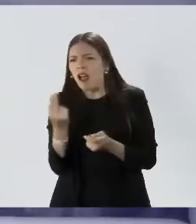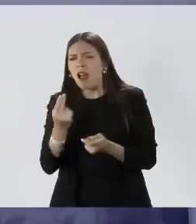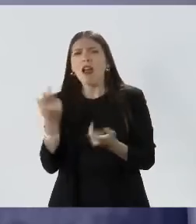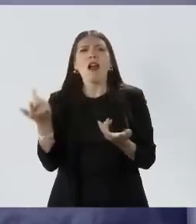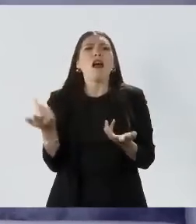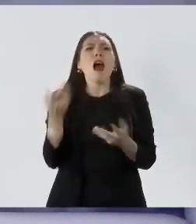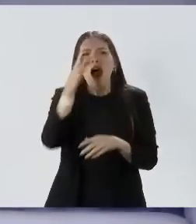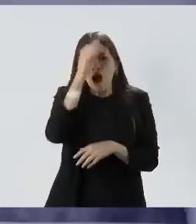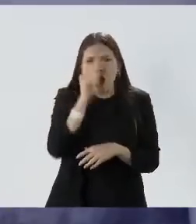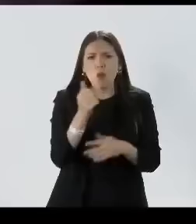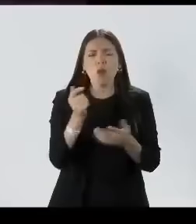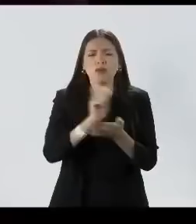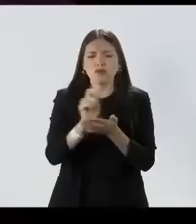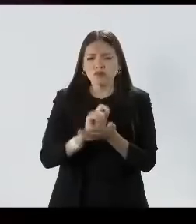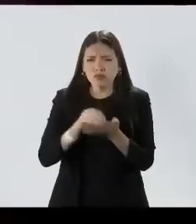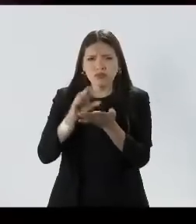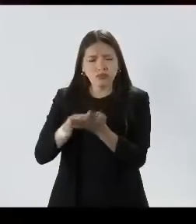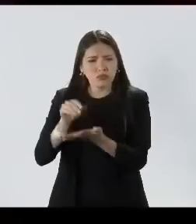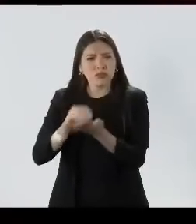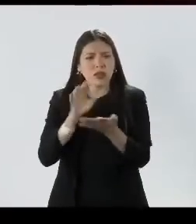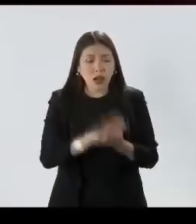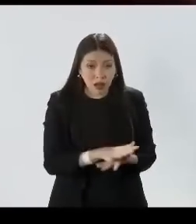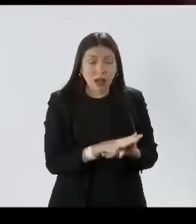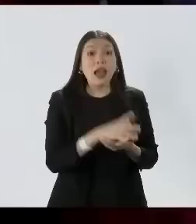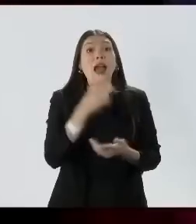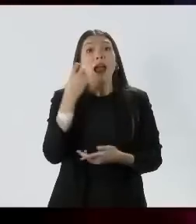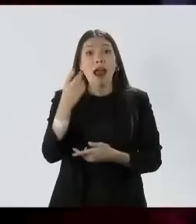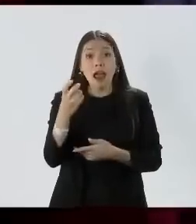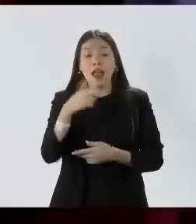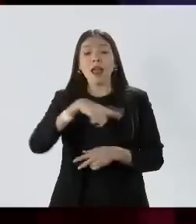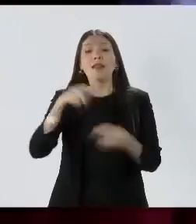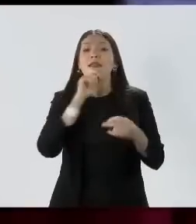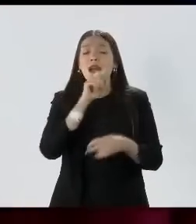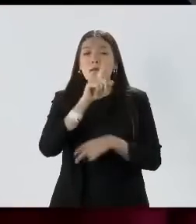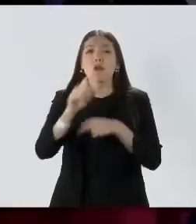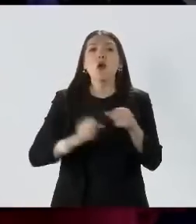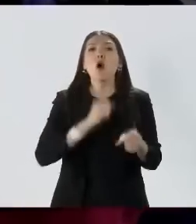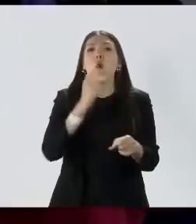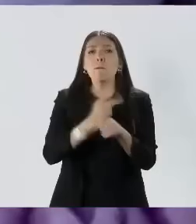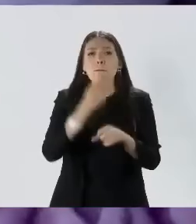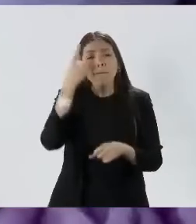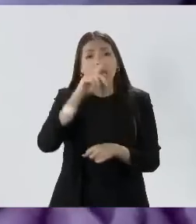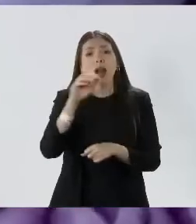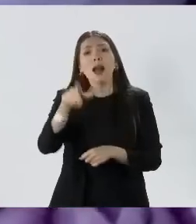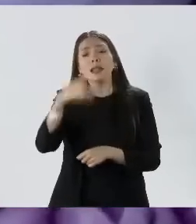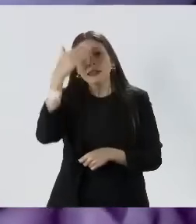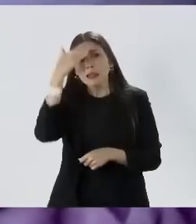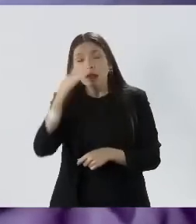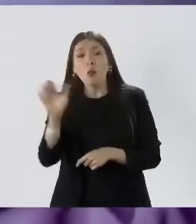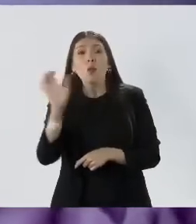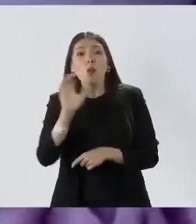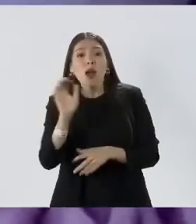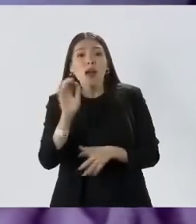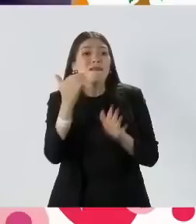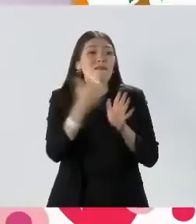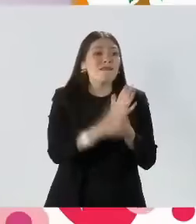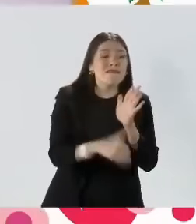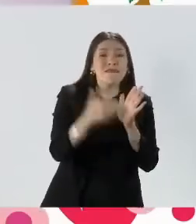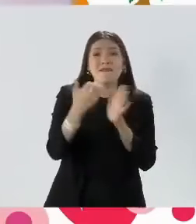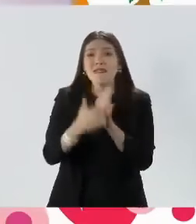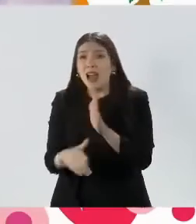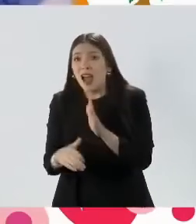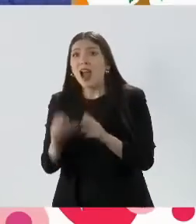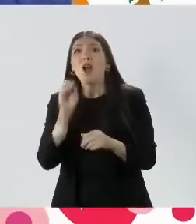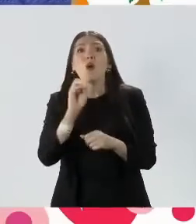también dan la oportunidad de saber cuando algo está bien y también cuando fallamos así la gente